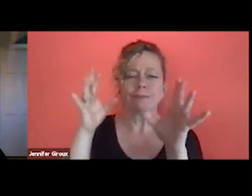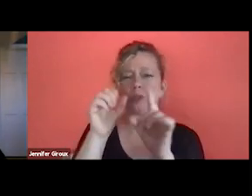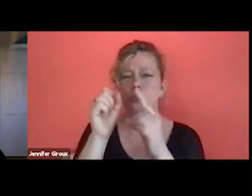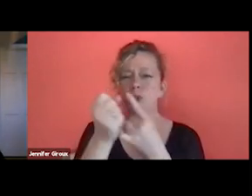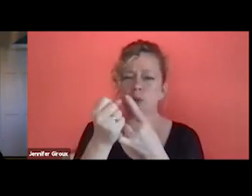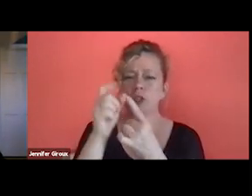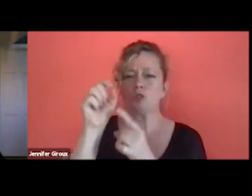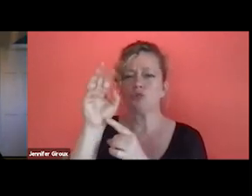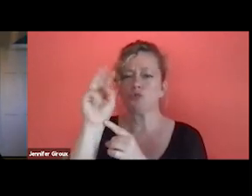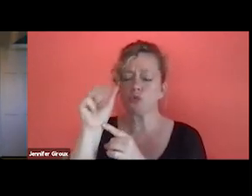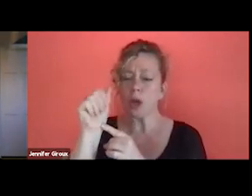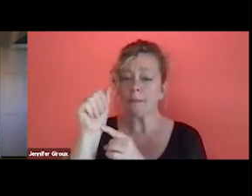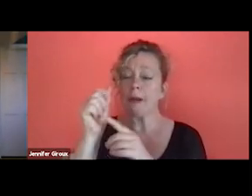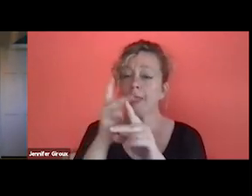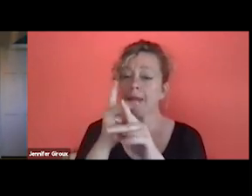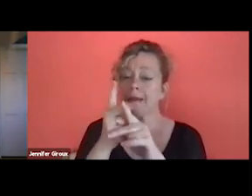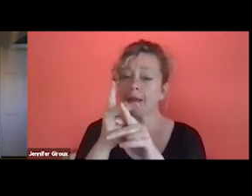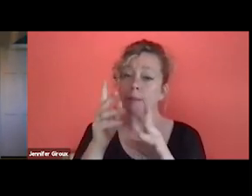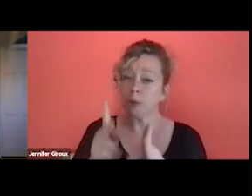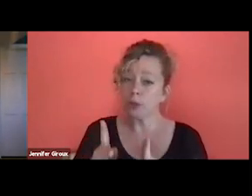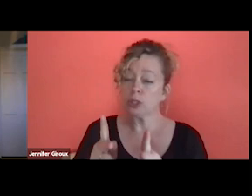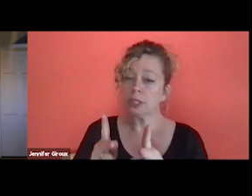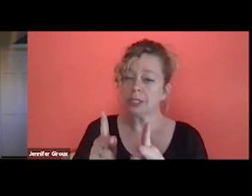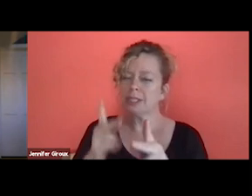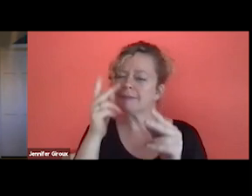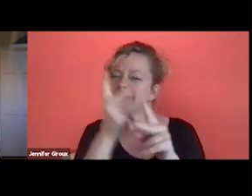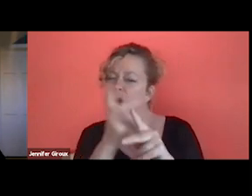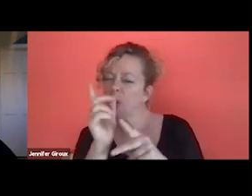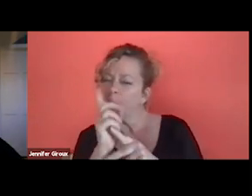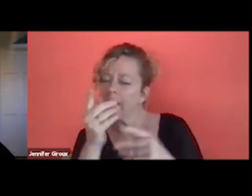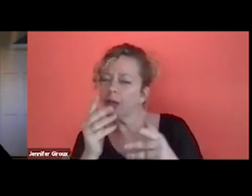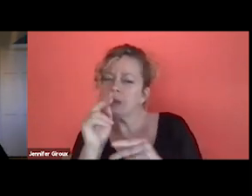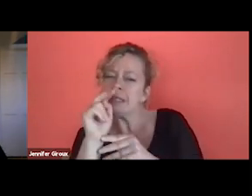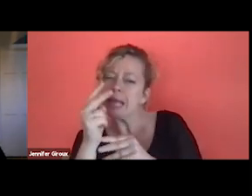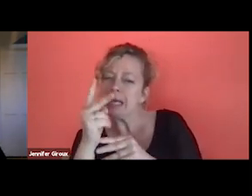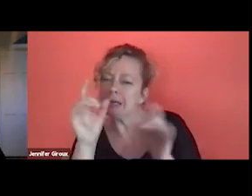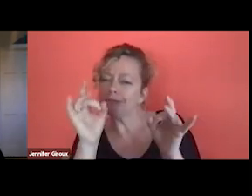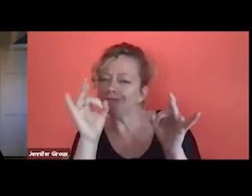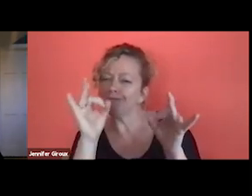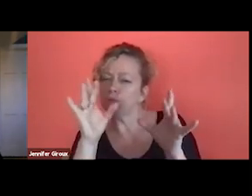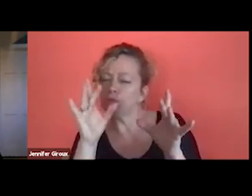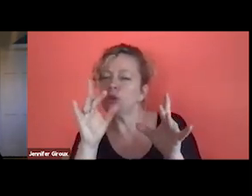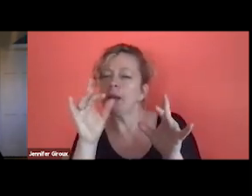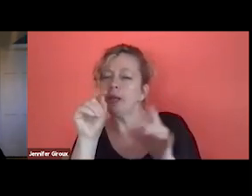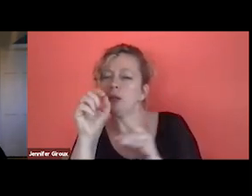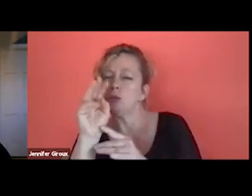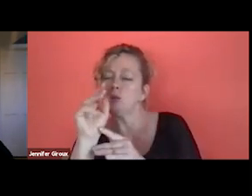Esto le ayuda a medir dónde se encuentra en cuanto a fatiga por compasión, agotamiento, trauma secundario y luego cuál es su nivel de satisfacción por la compasión.